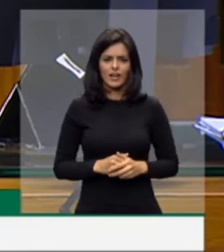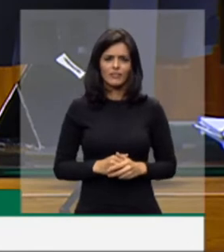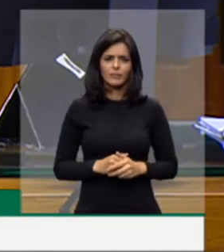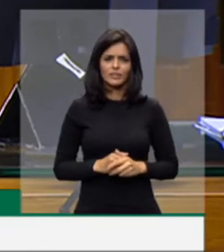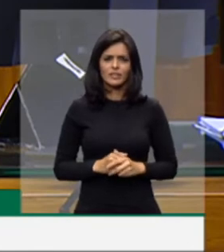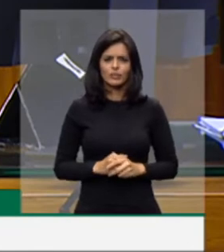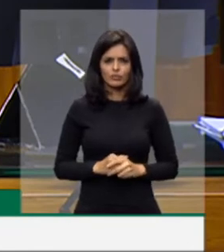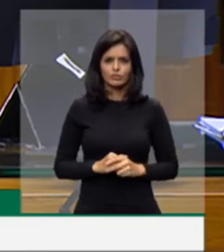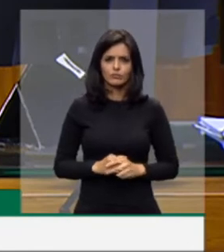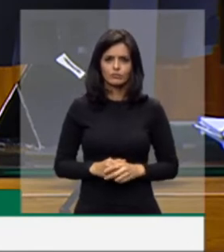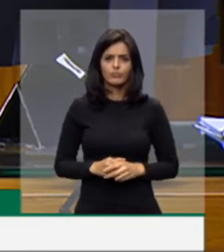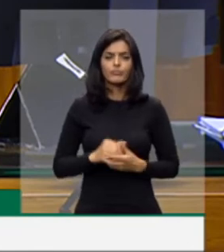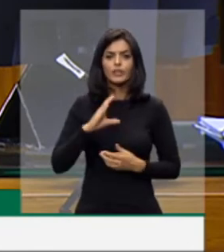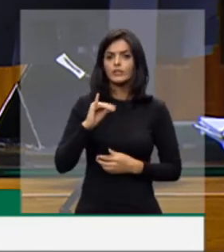[PRESIDENTE]: PSOL?